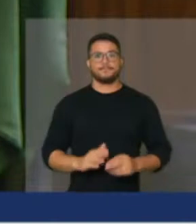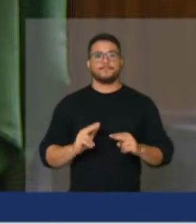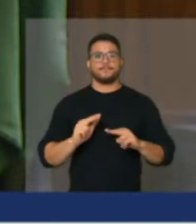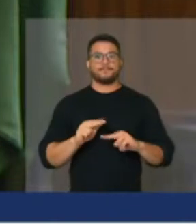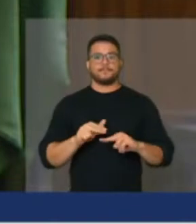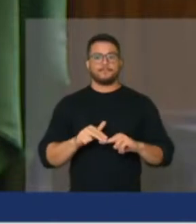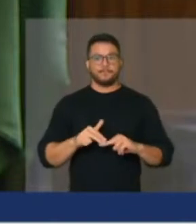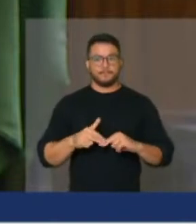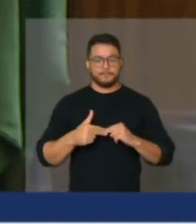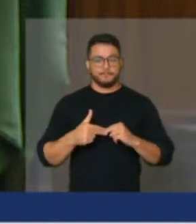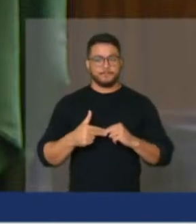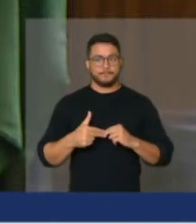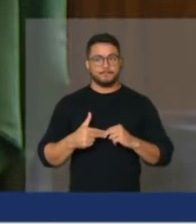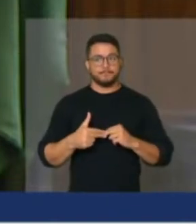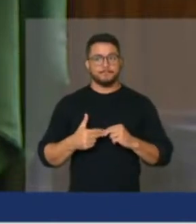MINISTRO TIVESSE VERGONHA NA CARA, ELE NEM ESPERAVA A